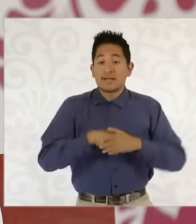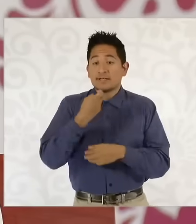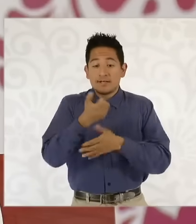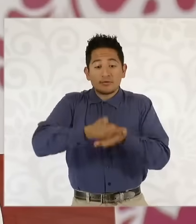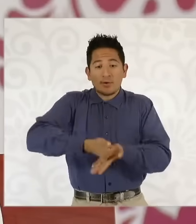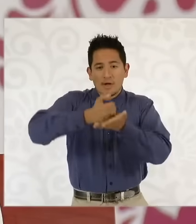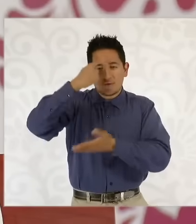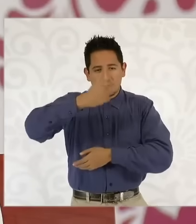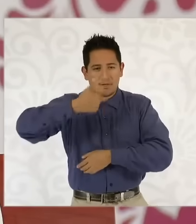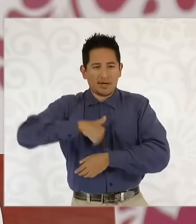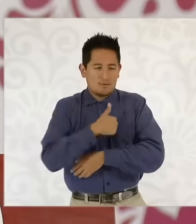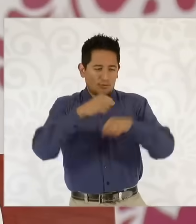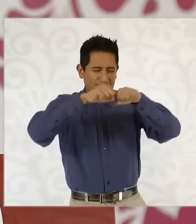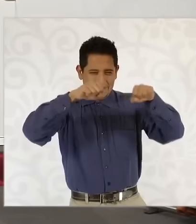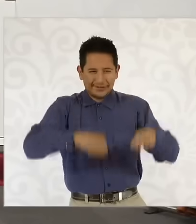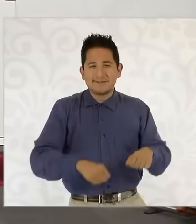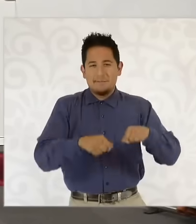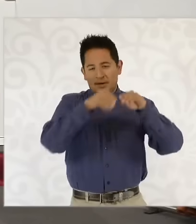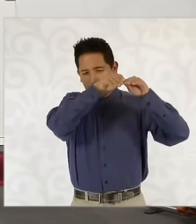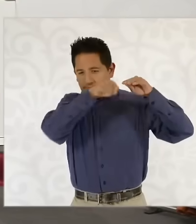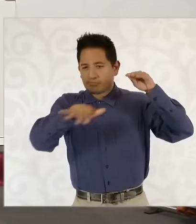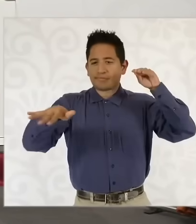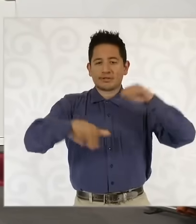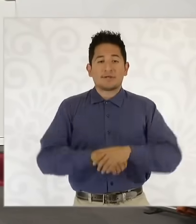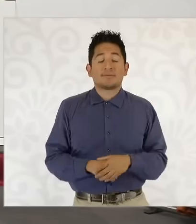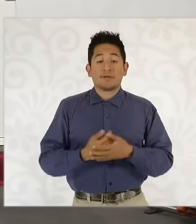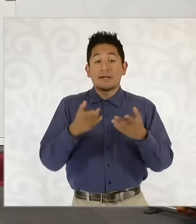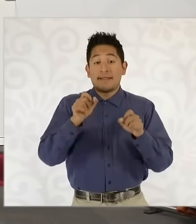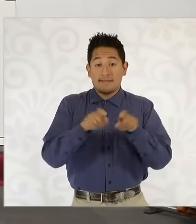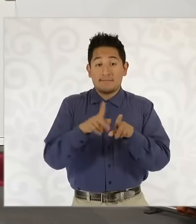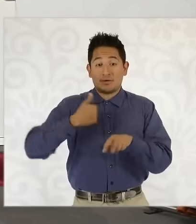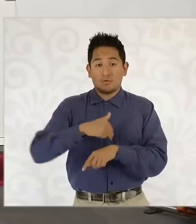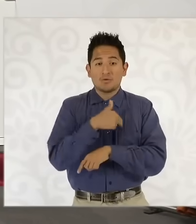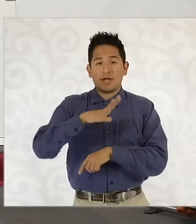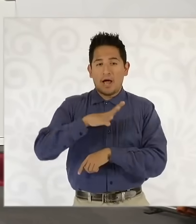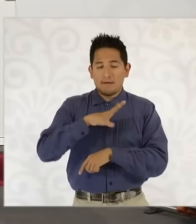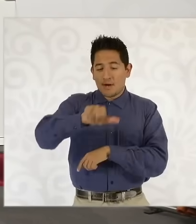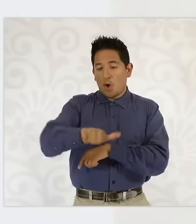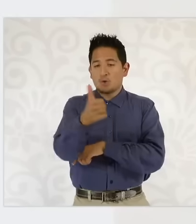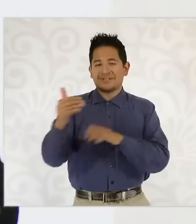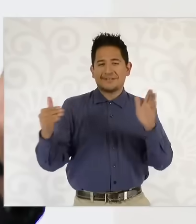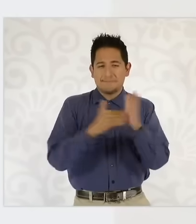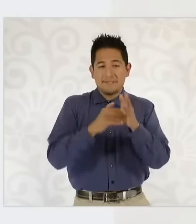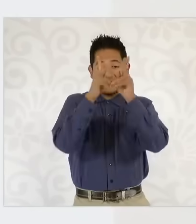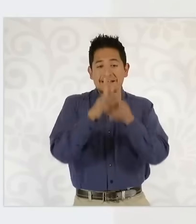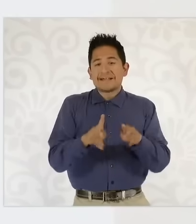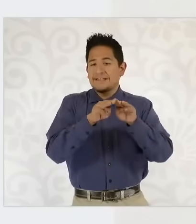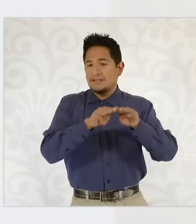Eh, actualmente contamos con más de 111,000 km de red de transmisión. en todo el país y más